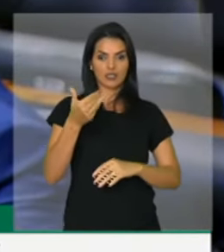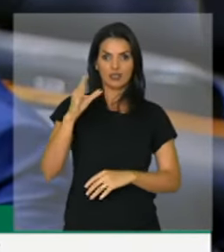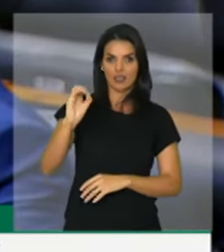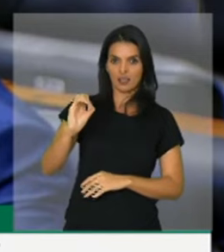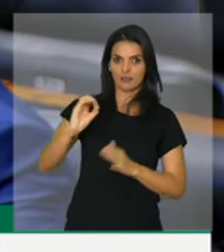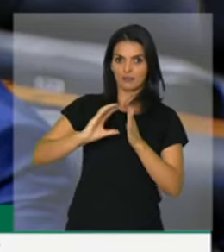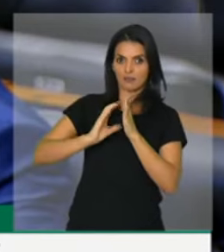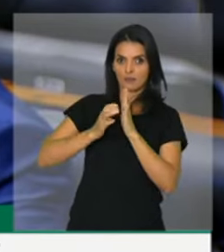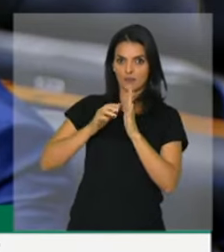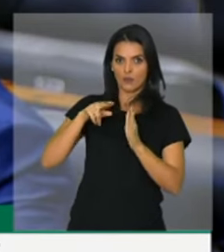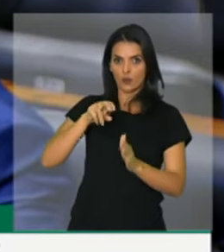TRATA SOBRE REVALIDA.... É UMA MATÉRIA ESTRANHA AO QUE A